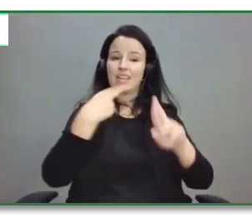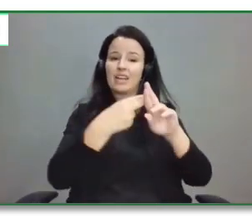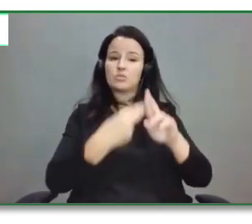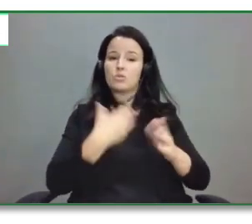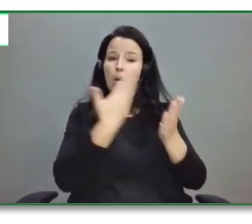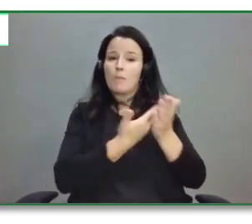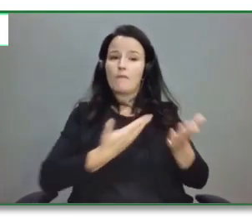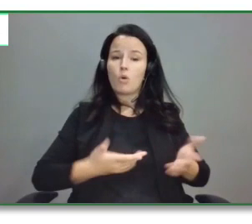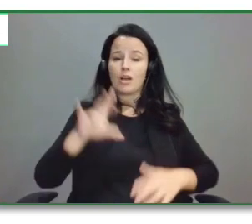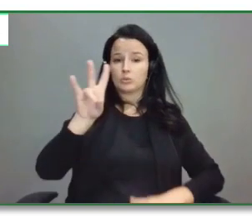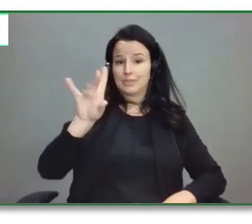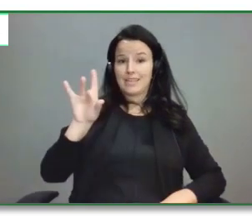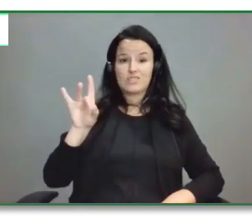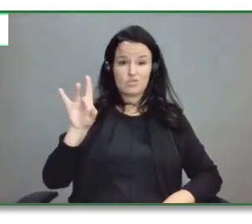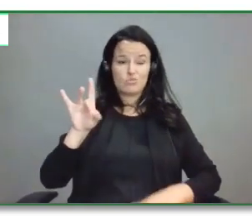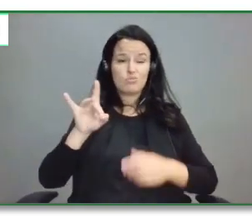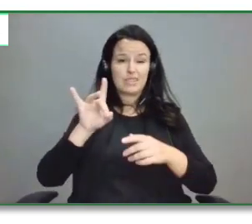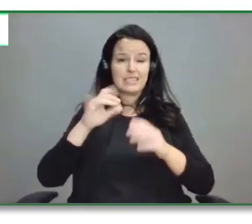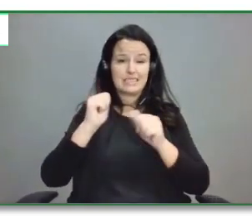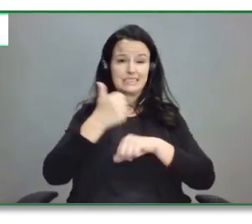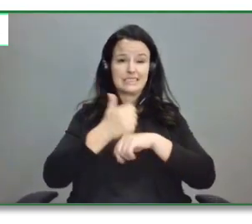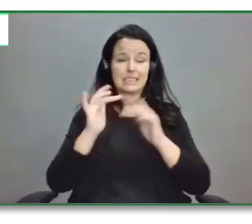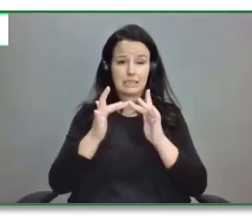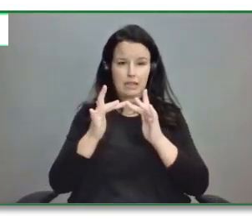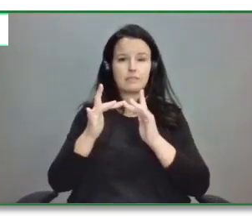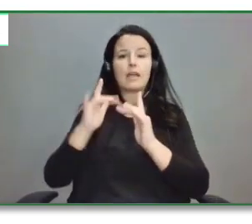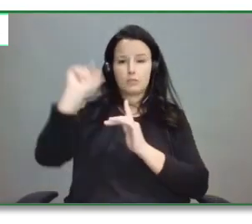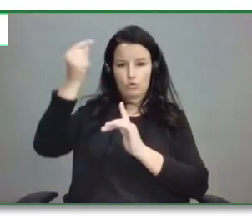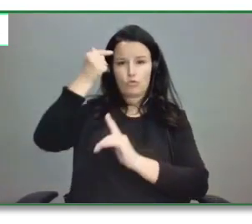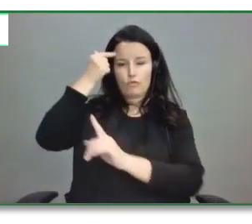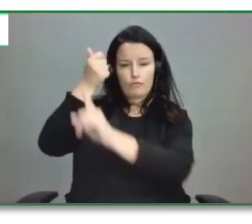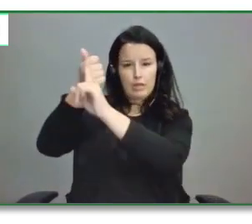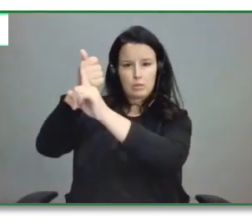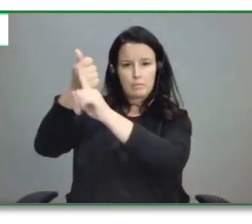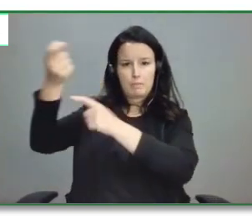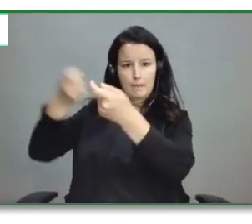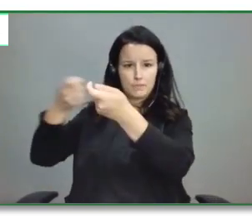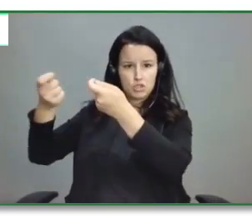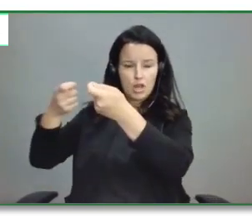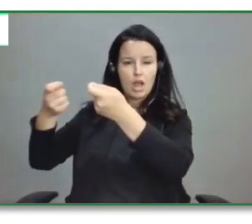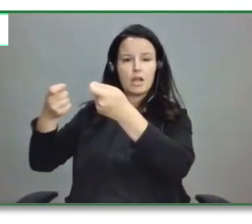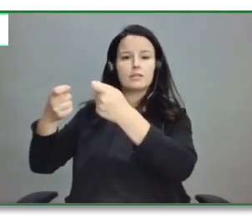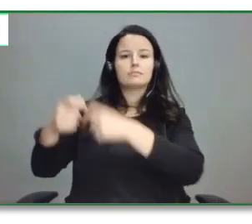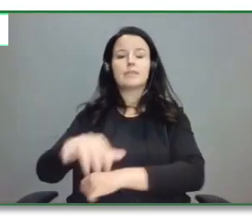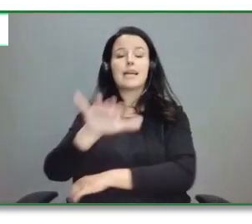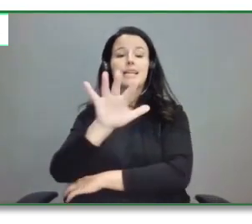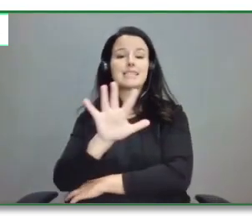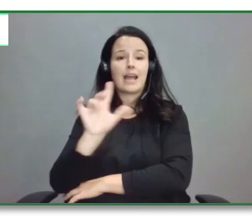ont été gérés par l'administration